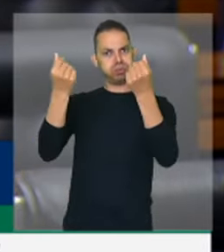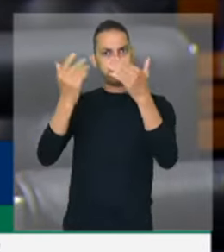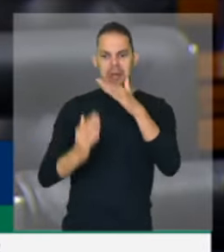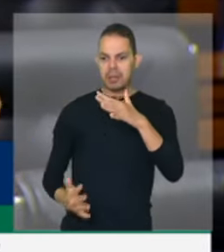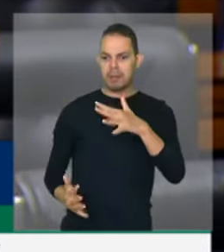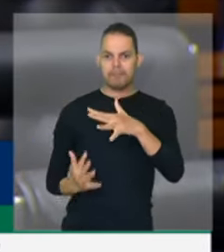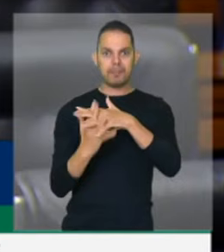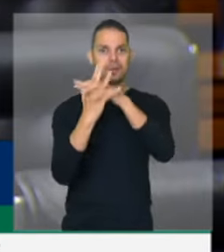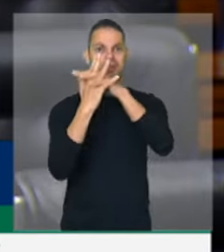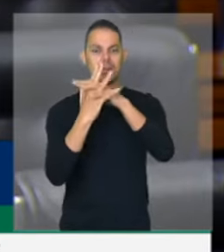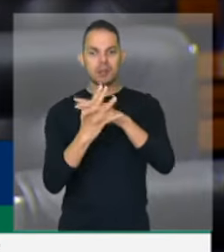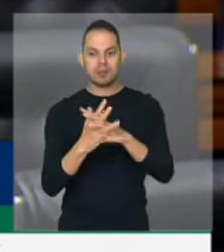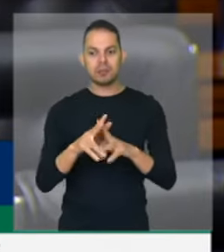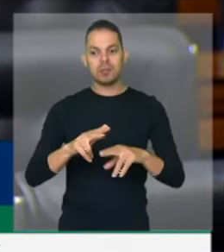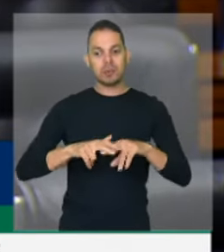QUE A EMENDA APRESENTADA PELO PARTIDO DOS TRABALHADORES E